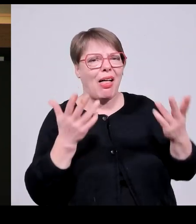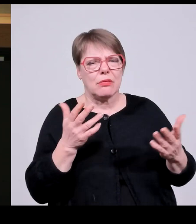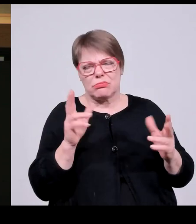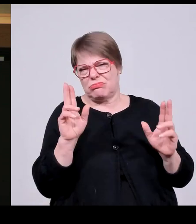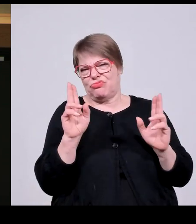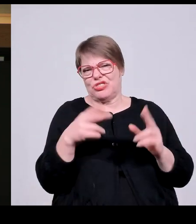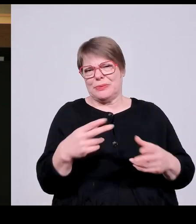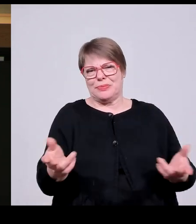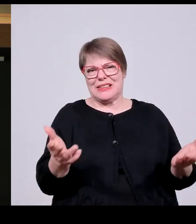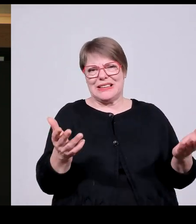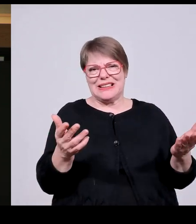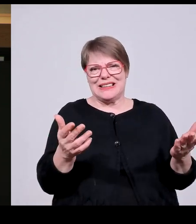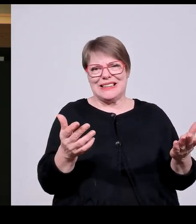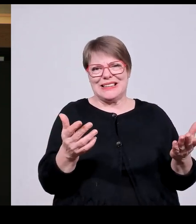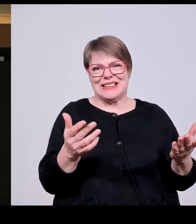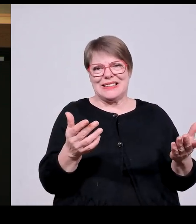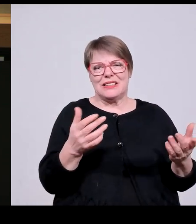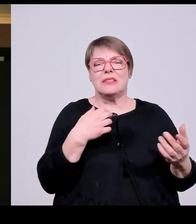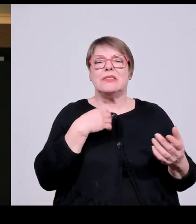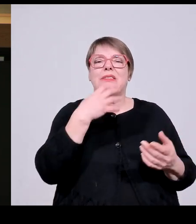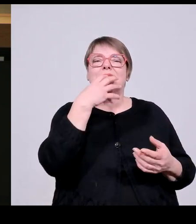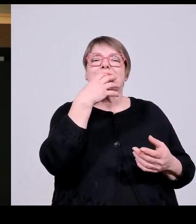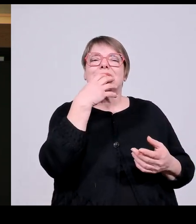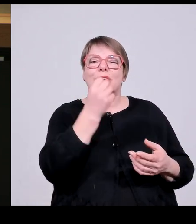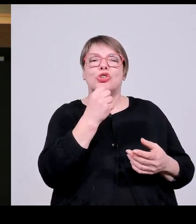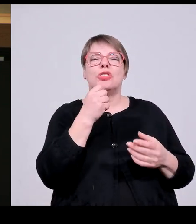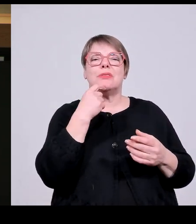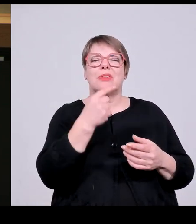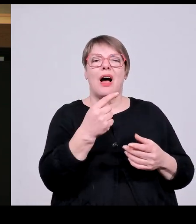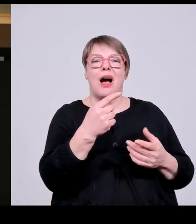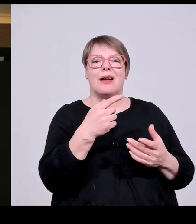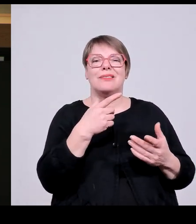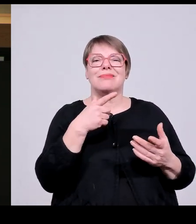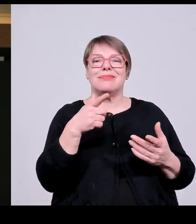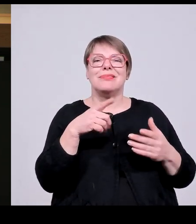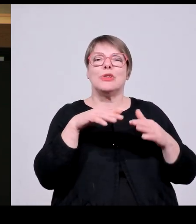Wir wollen uns aber enthalten, denn wir wollen das vernünftige